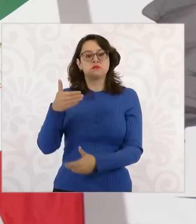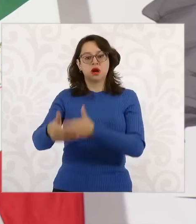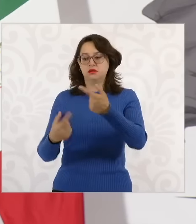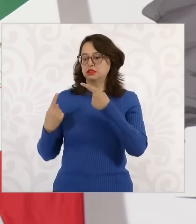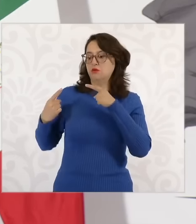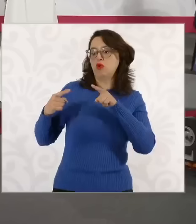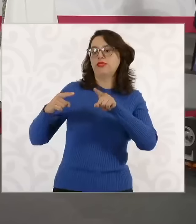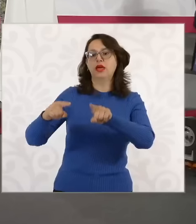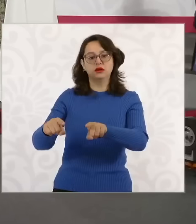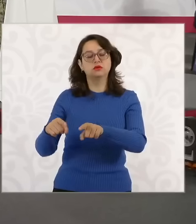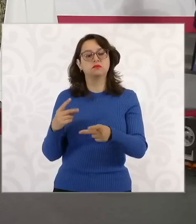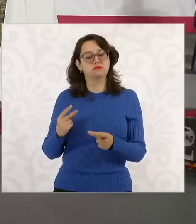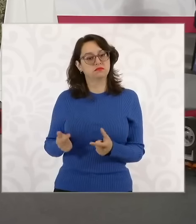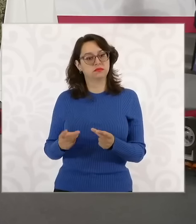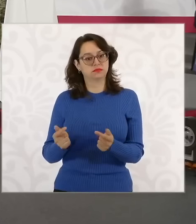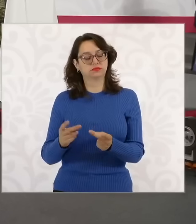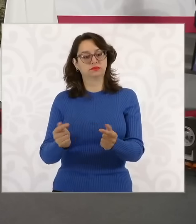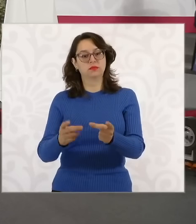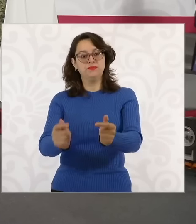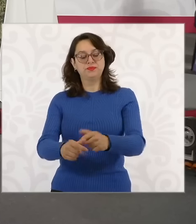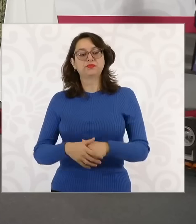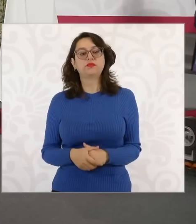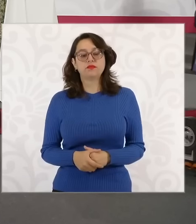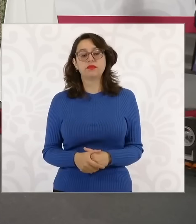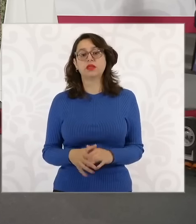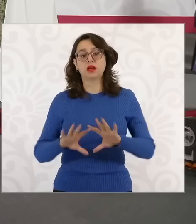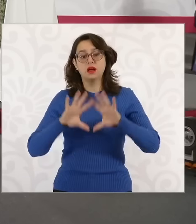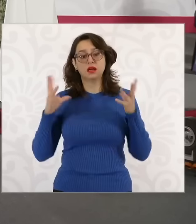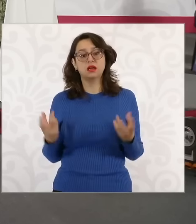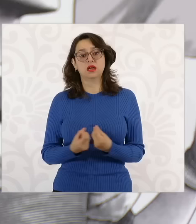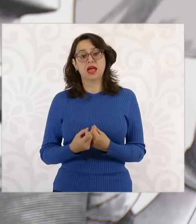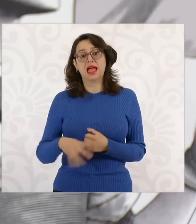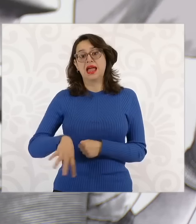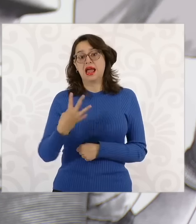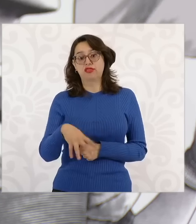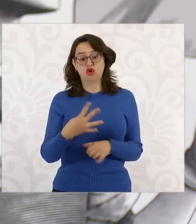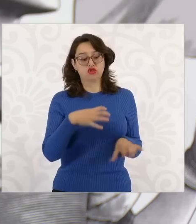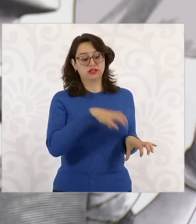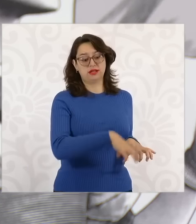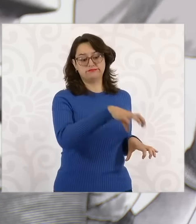simultáneo. Aquí tenemos dos tenemos un total de 14 frentes de obra que trabajan simultáneamente